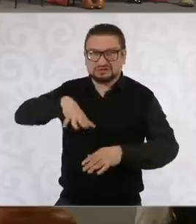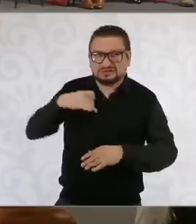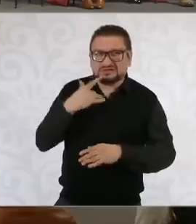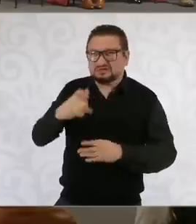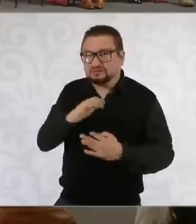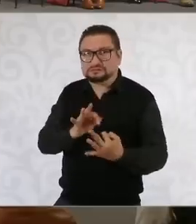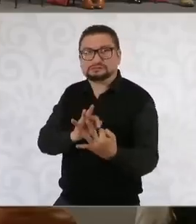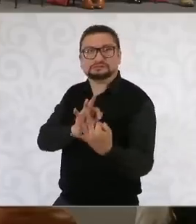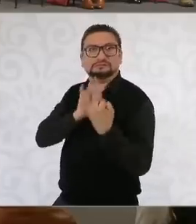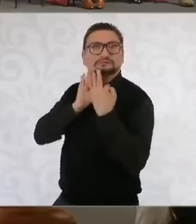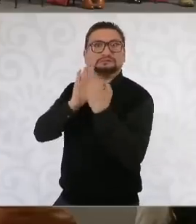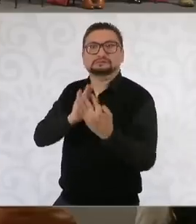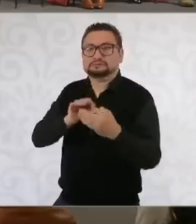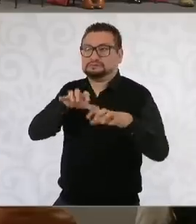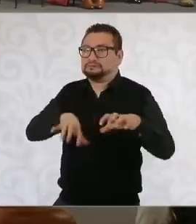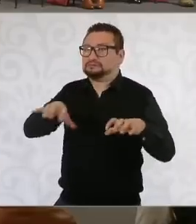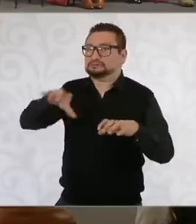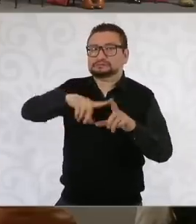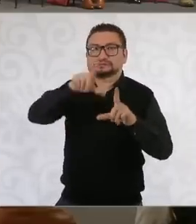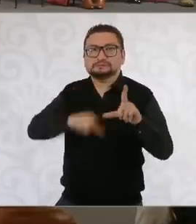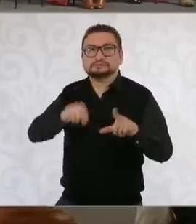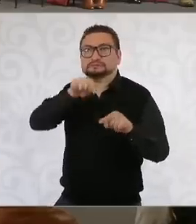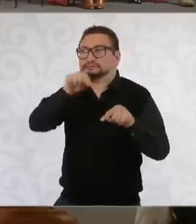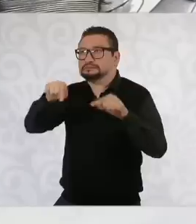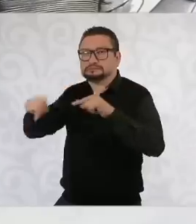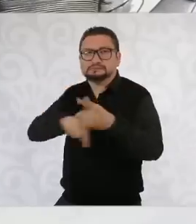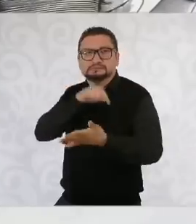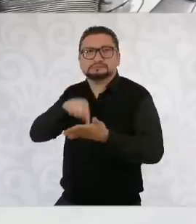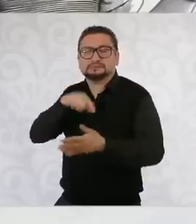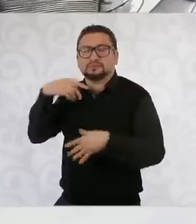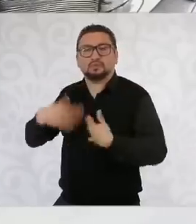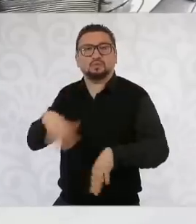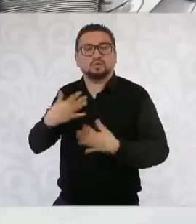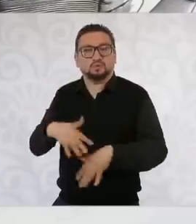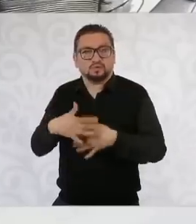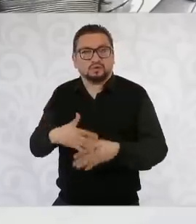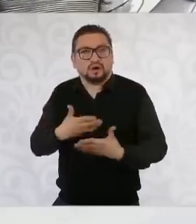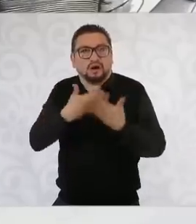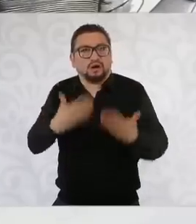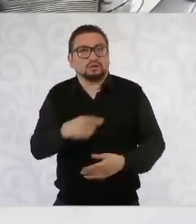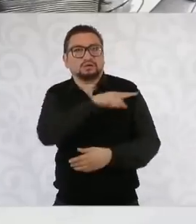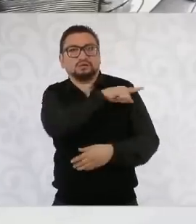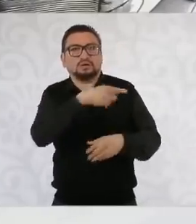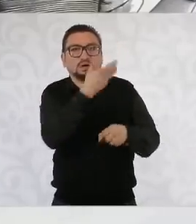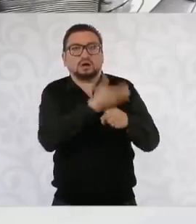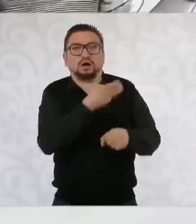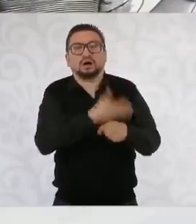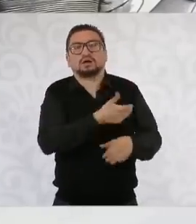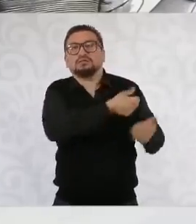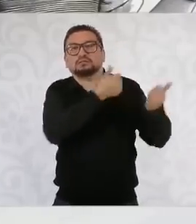están teniendo en todas partes y en esta ocasión ellos conocen Que oficialmente y controlado por